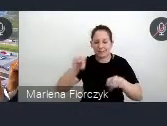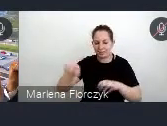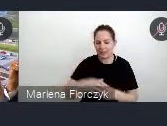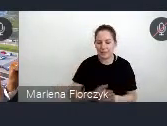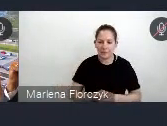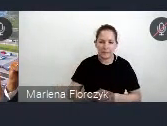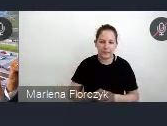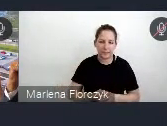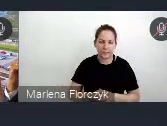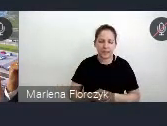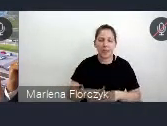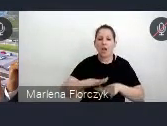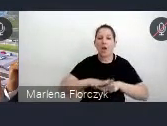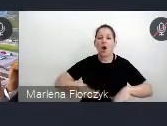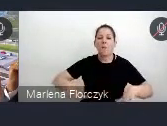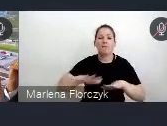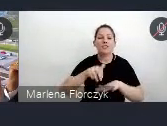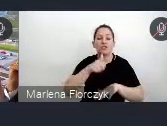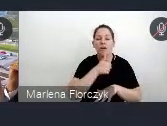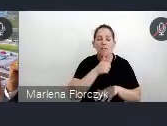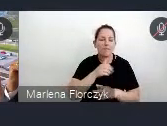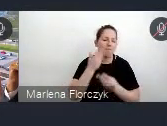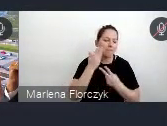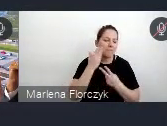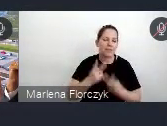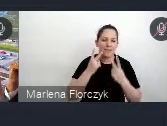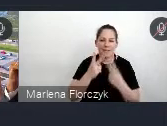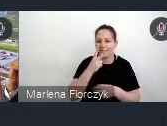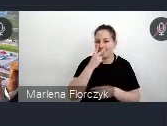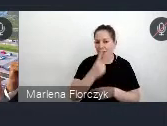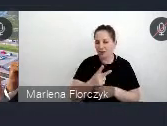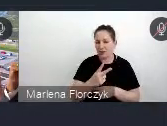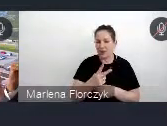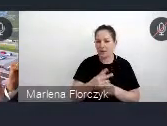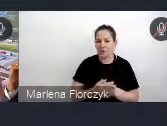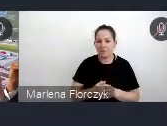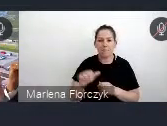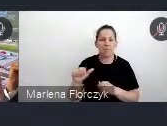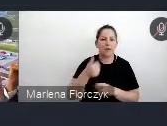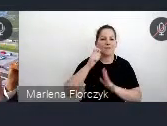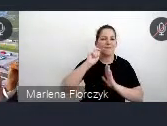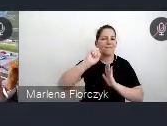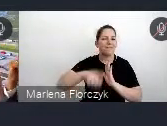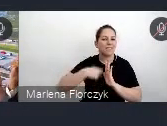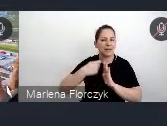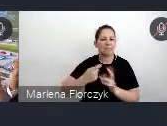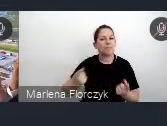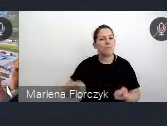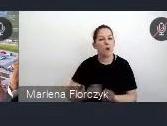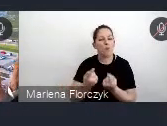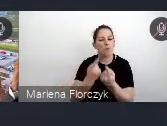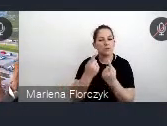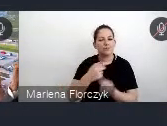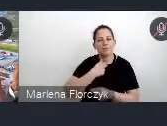Ten obszar zieleni jest bardzo ważny. Widzieliśmy tutaj na tym pierwszym filmie promującym nasze miasto,